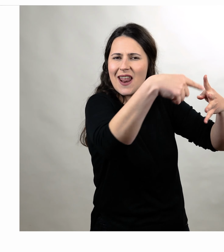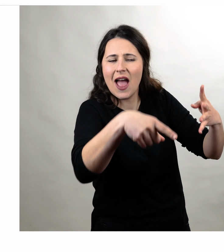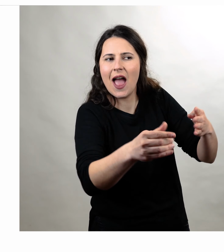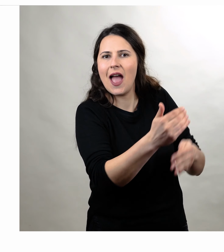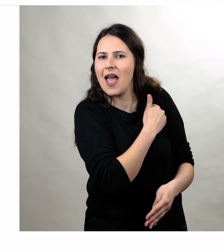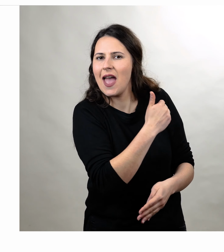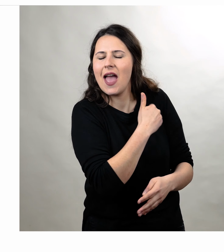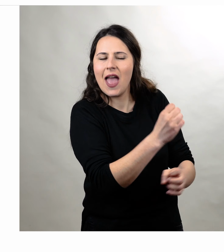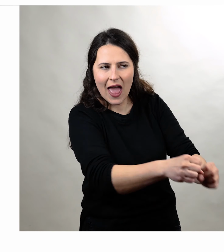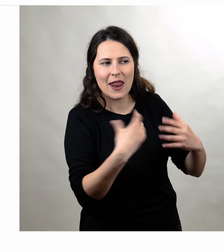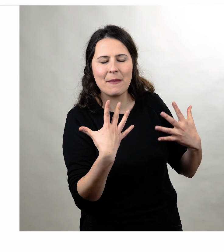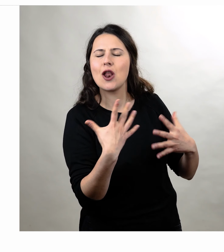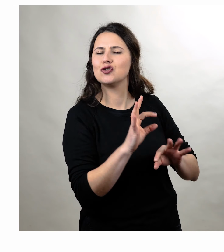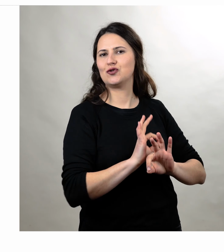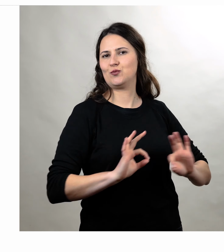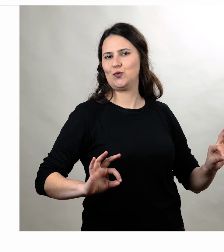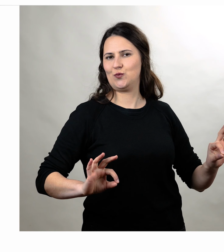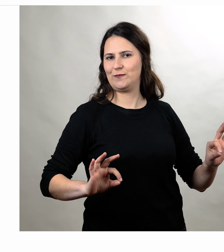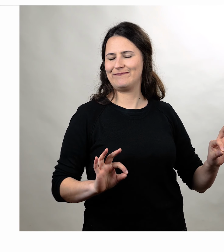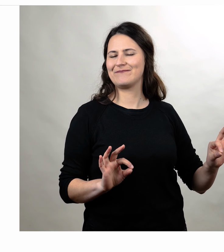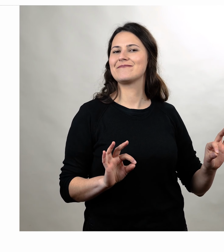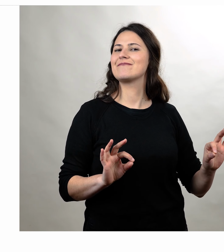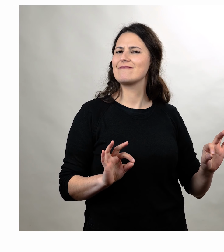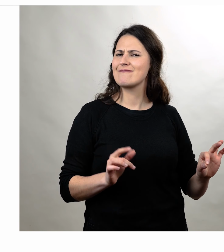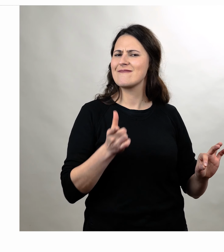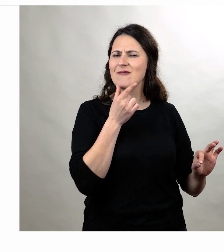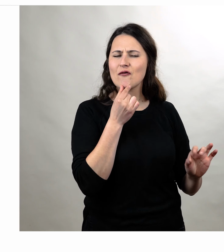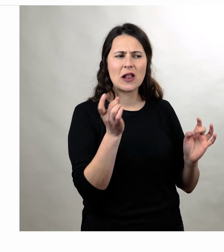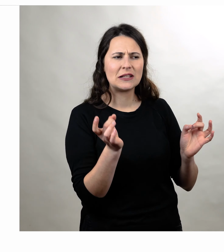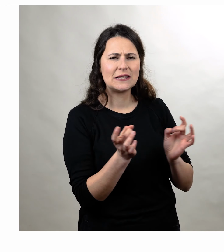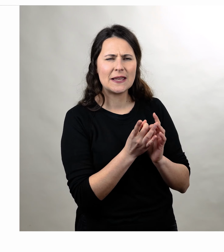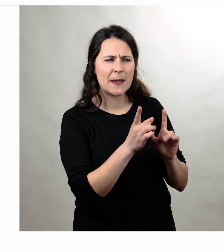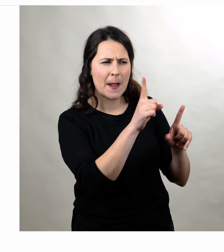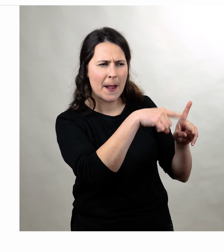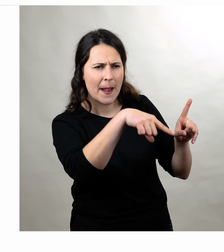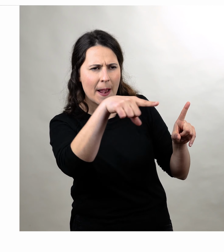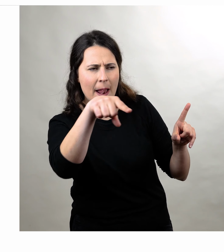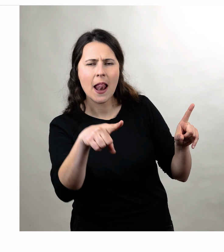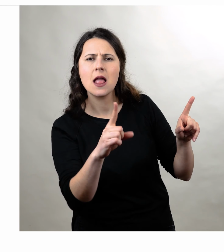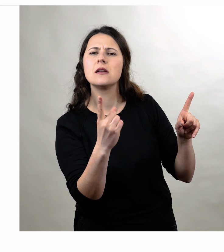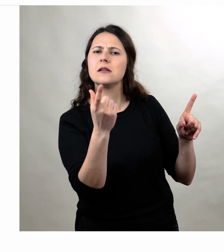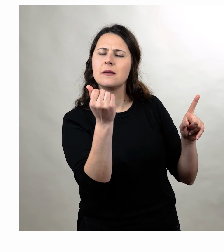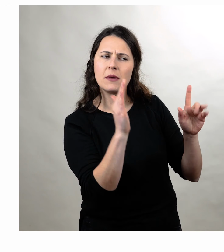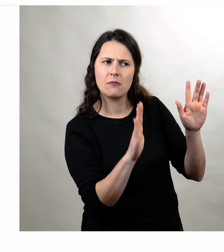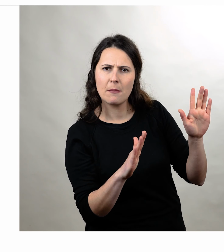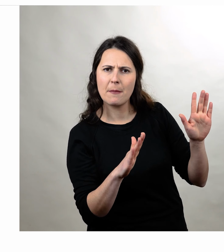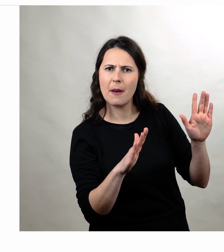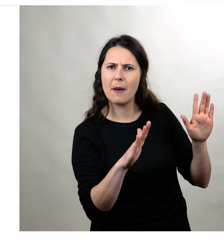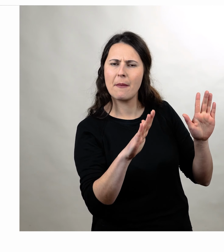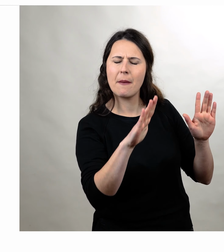Εύκολη παρακολούθηση σε περίπτωση αύξησης της τιμής